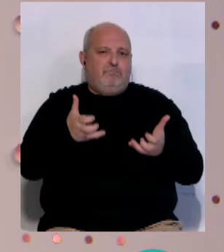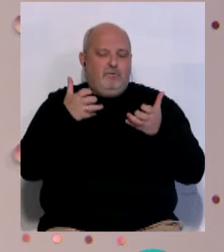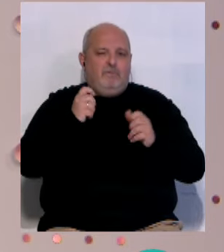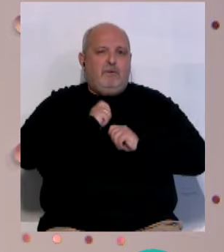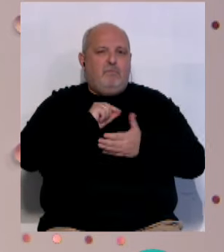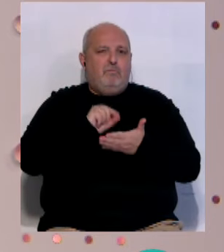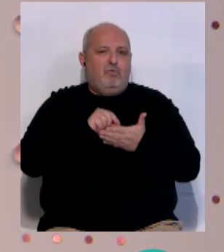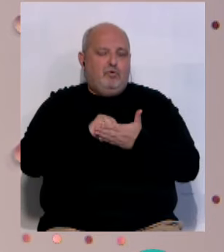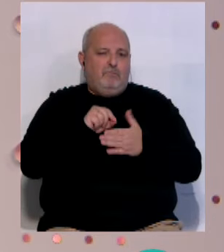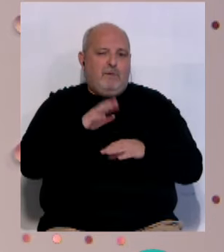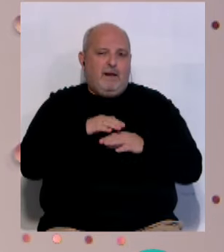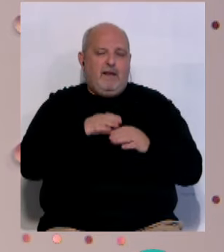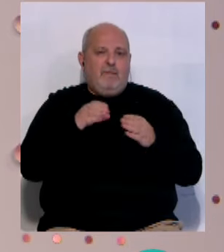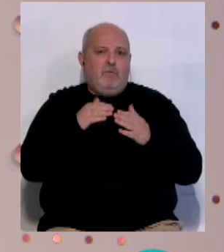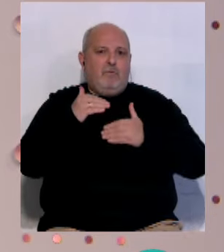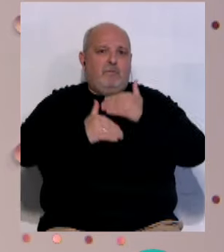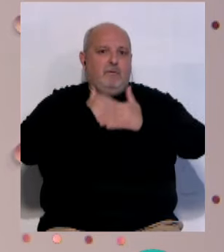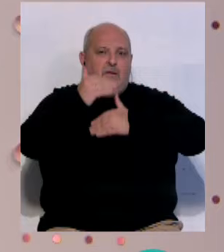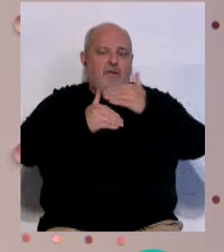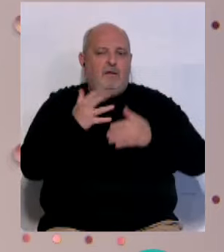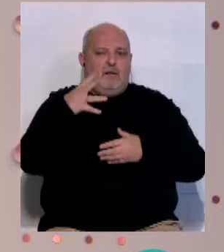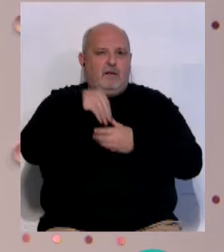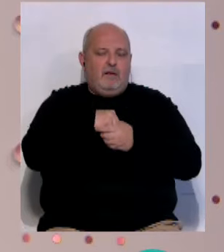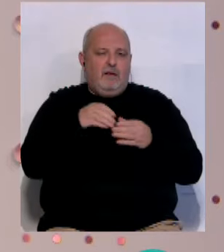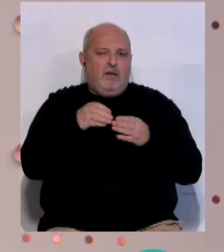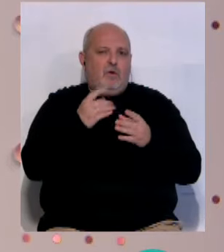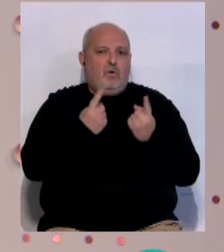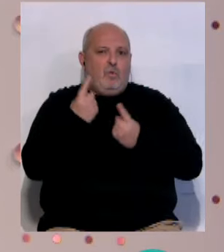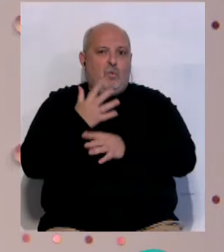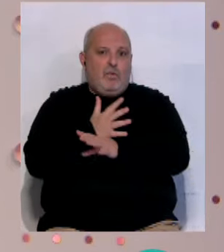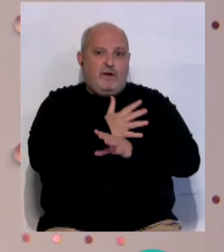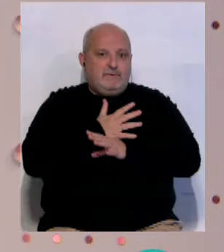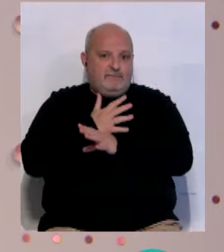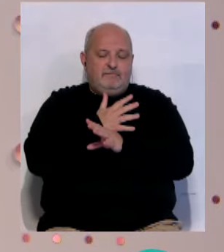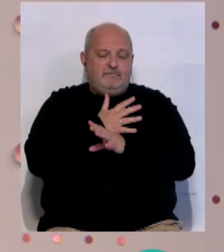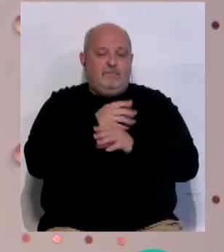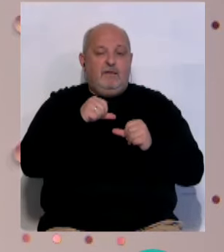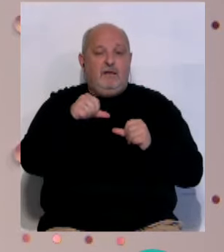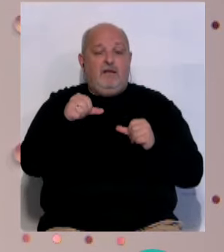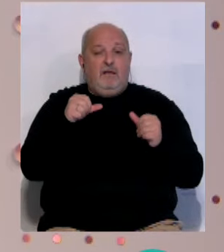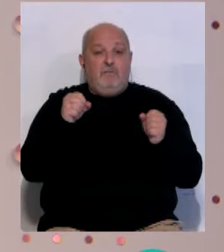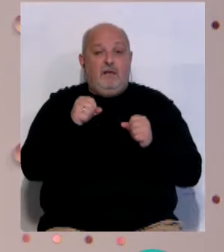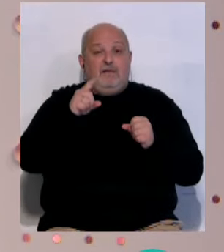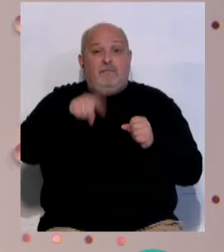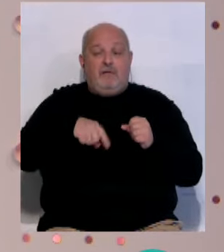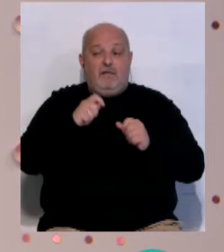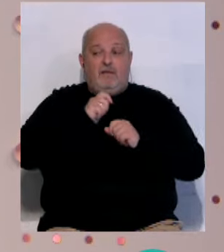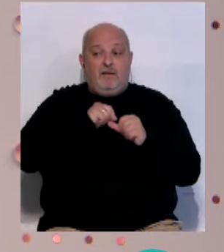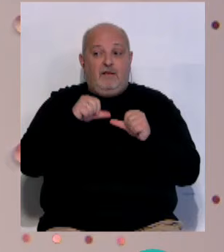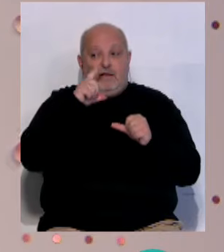de inflexión para que el equipo crezca para que se incorporen todos esos jugadores y sobre todo de Cara a ese mercado de invierno que también nos ha ido en estos últimos años Pues también